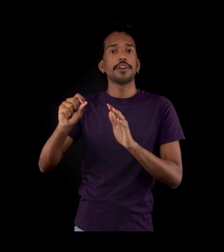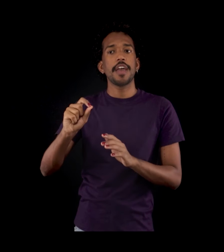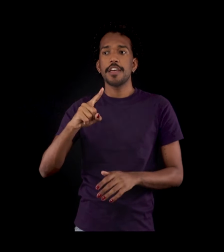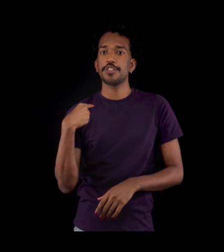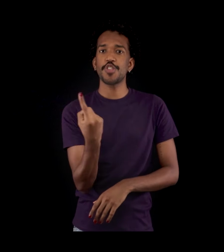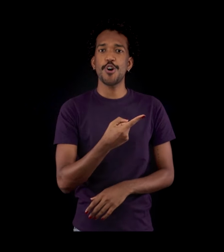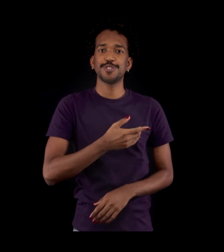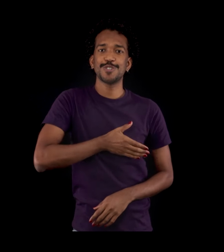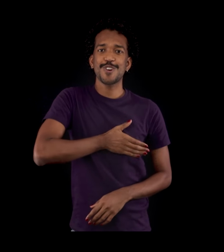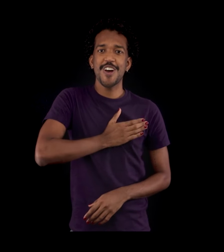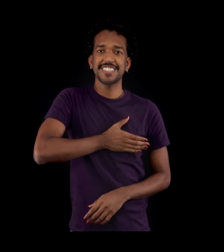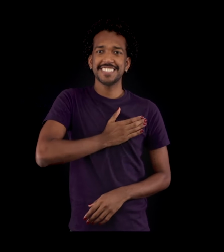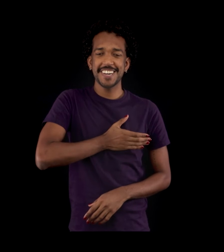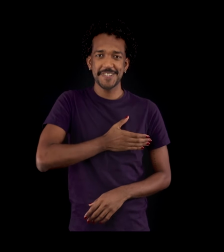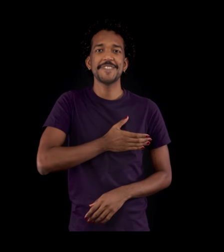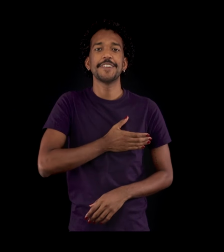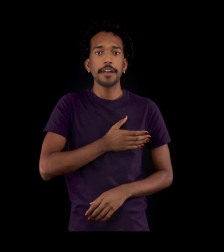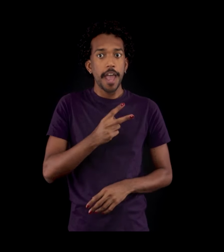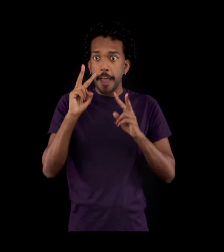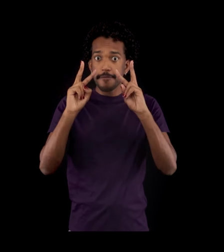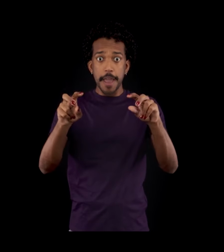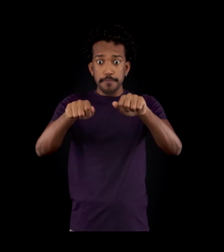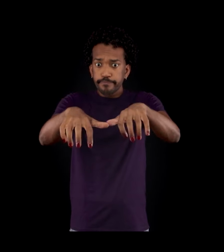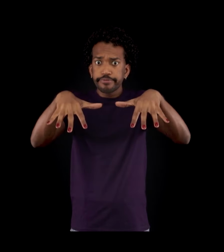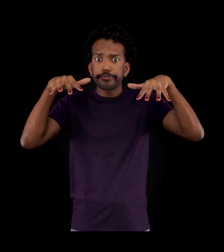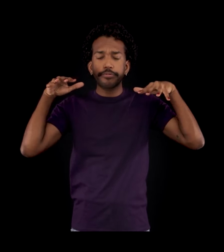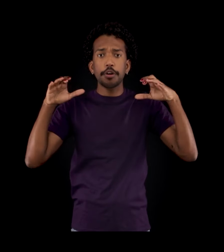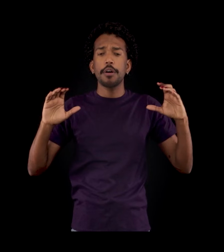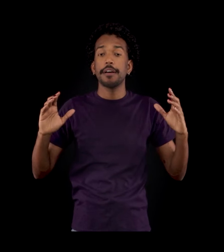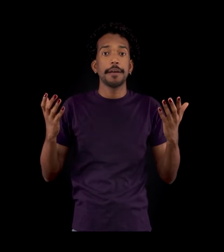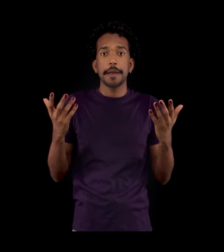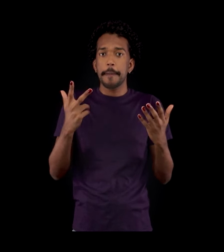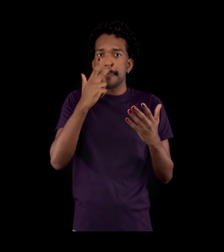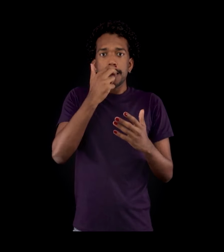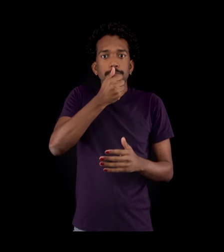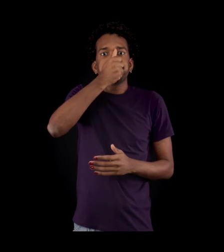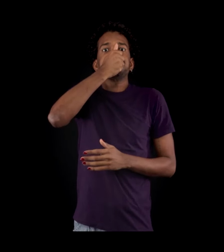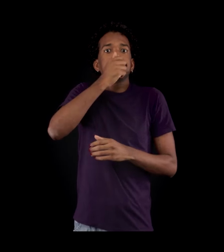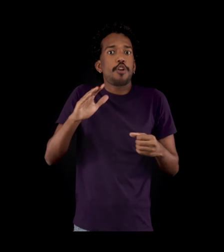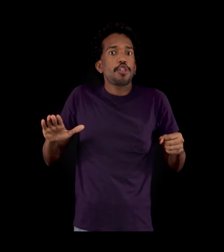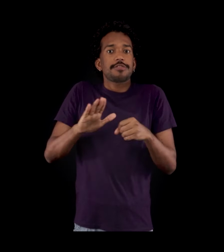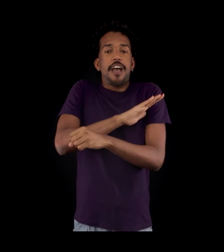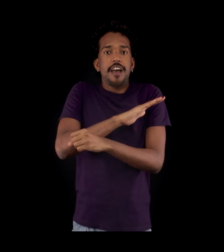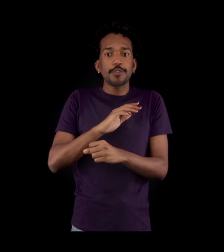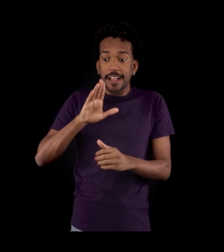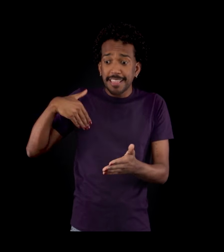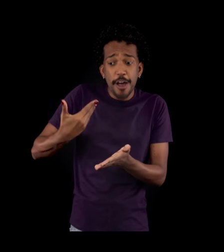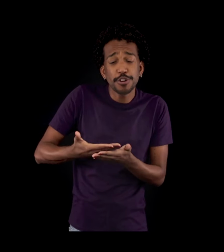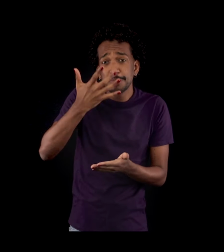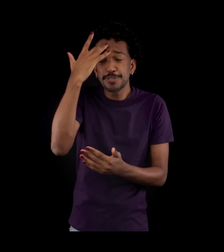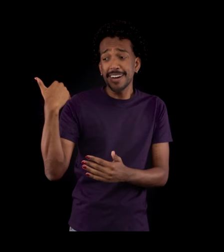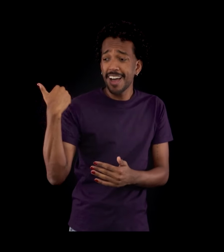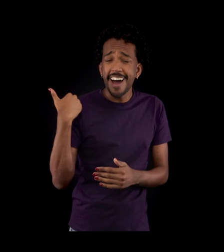então foi muito lindo ver isso aqui tudo lotado e o povo, até hoje, diz “nossa, mas que show lindo!”